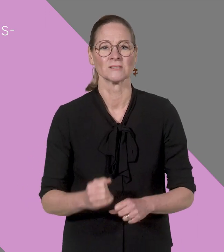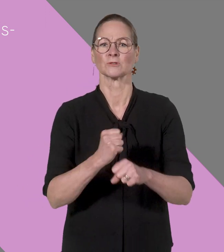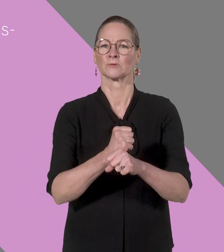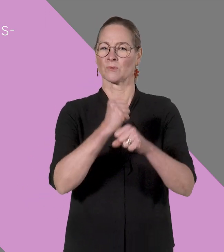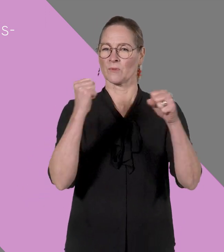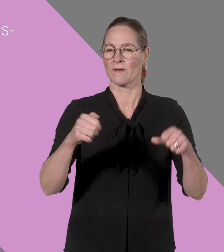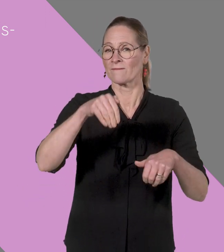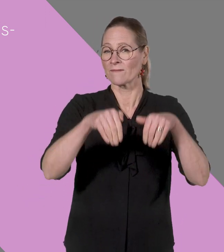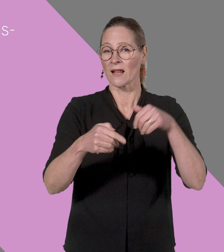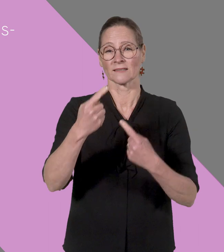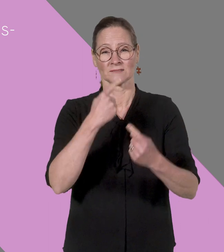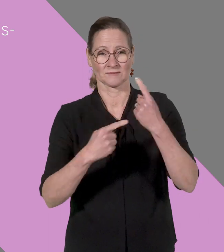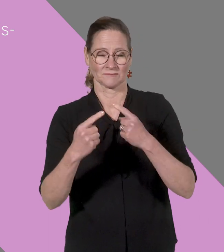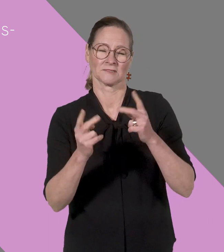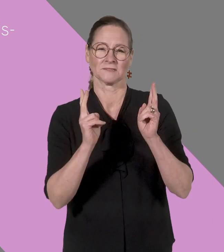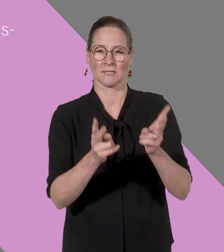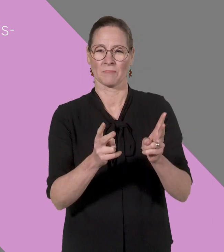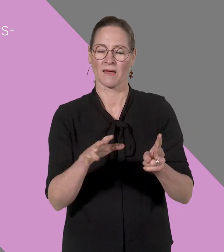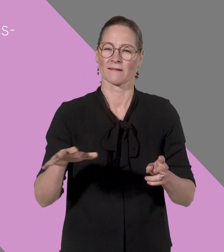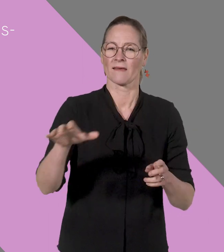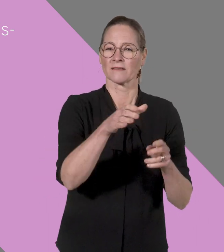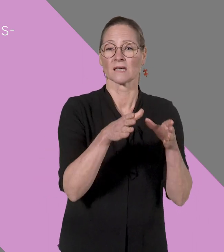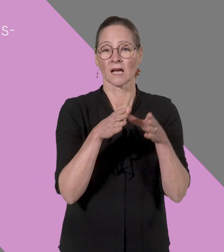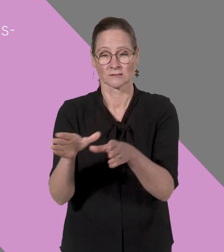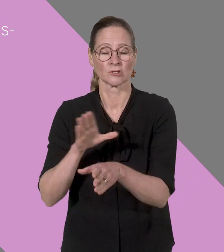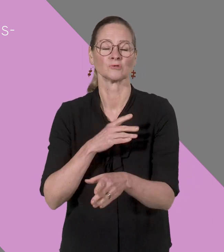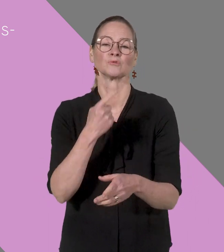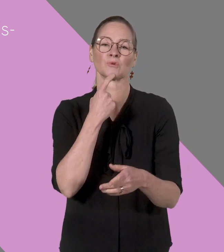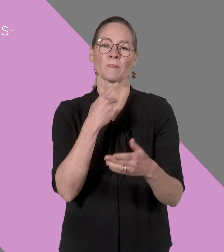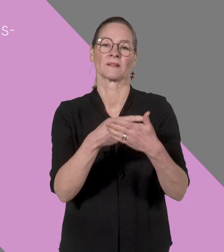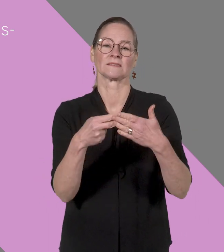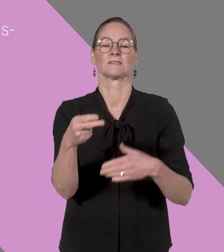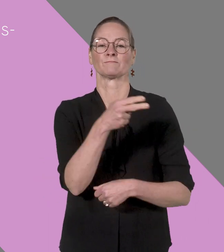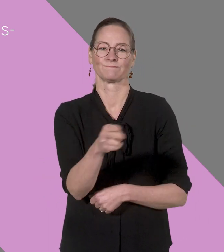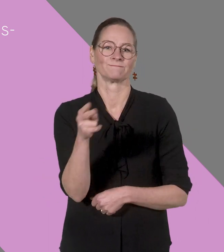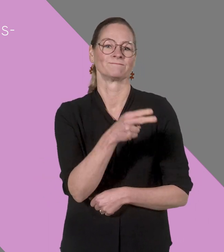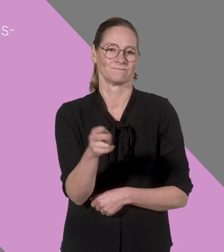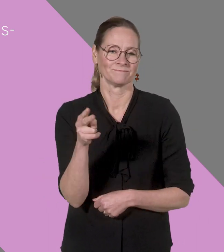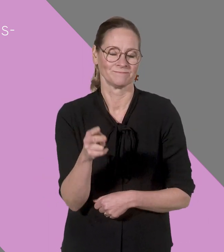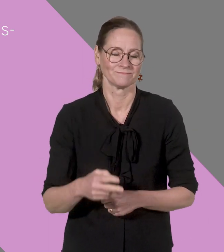Suuren vaalikeskustelun tavoin kaikki jaksot tekstitetään suomeksi.